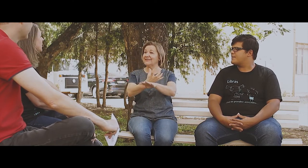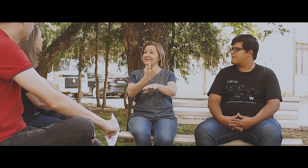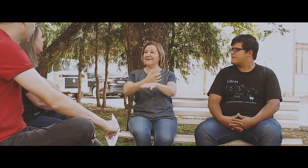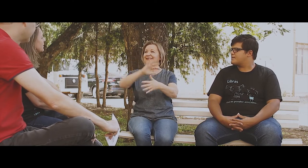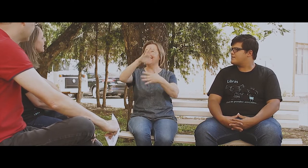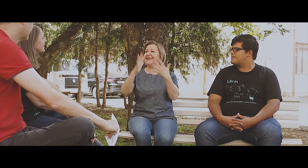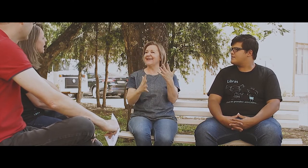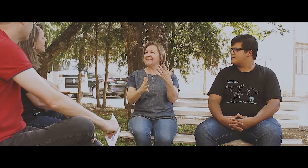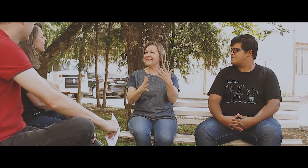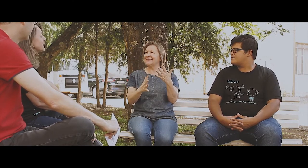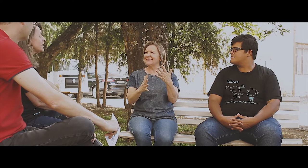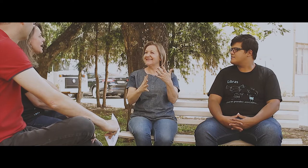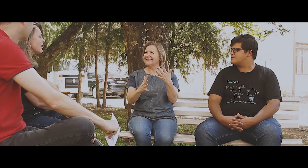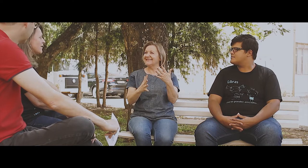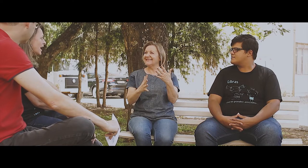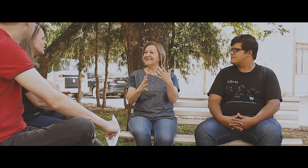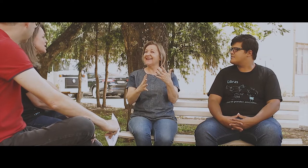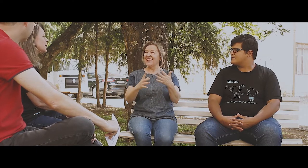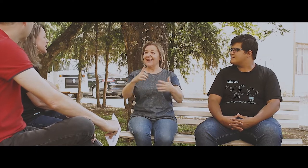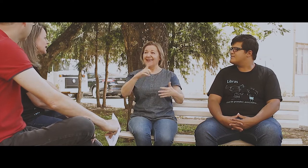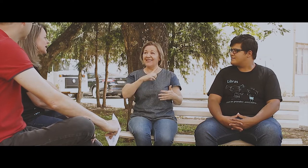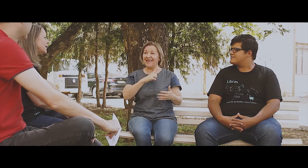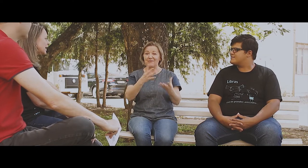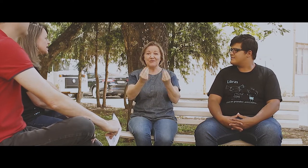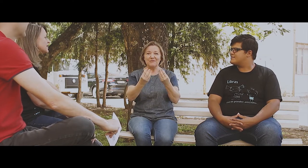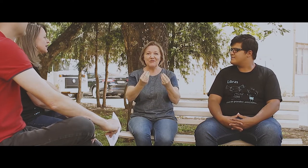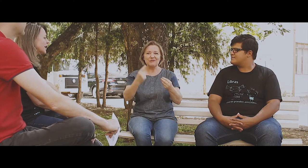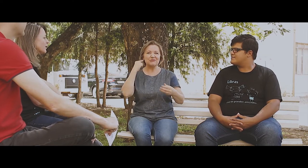primeira Universidade que teve a disciplina de Libras (Língua brasileira